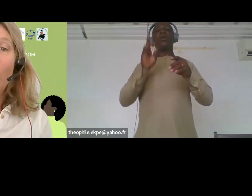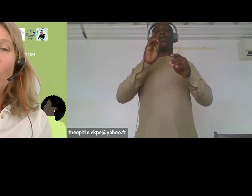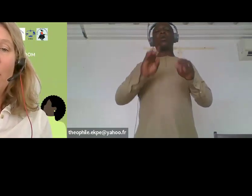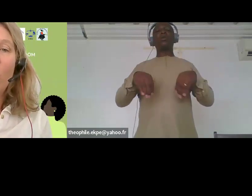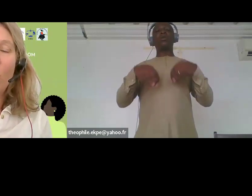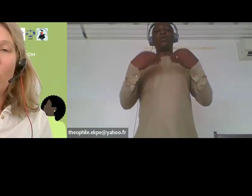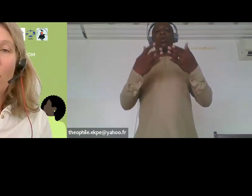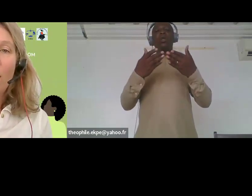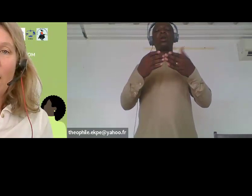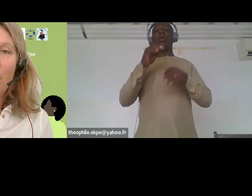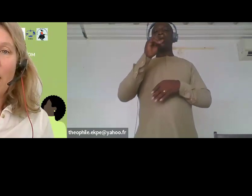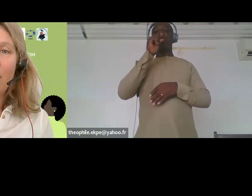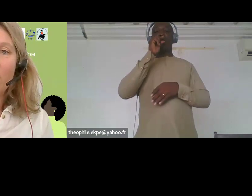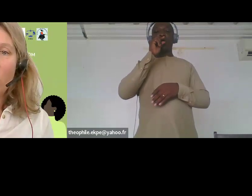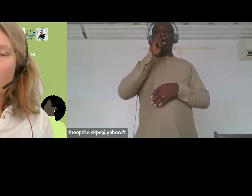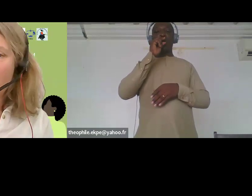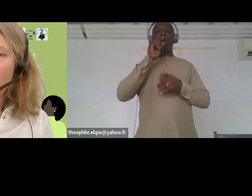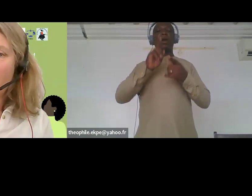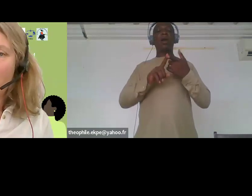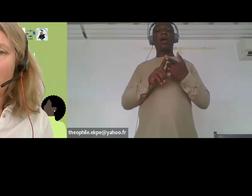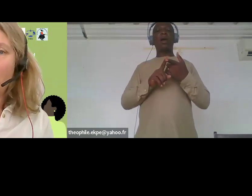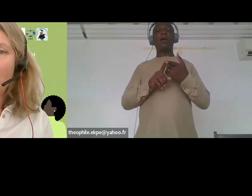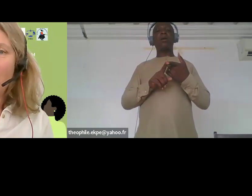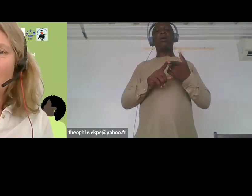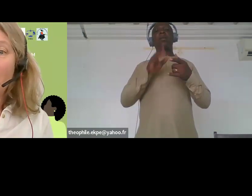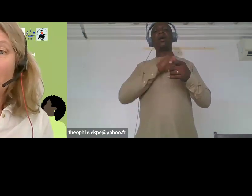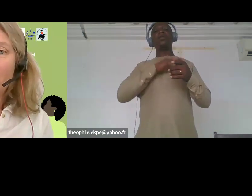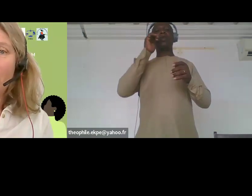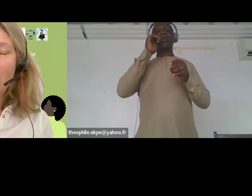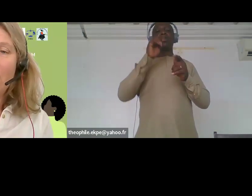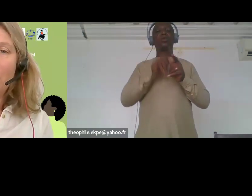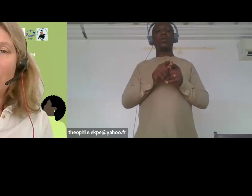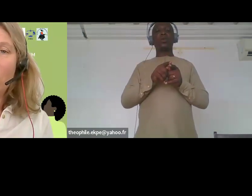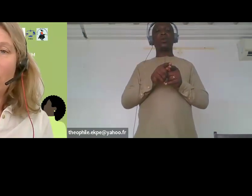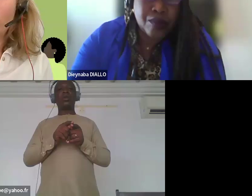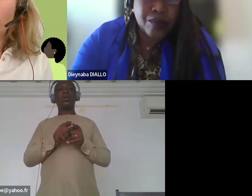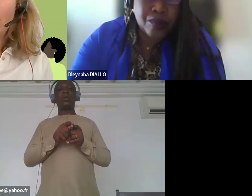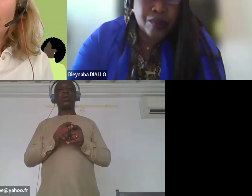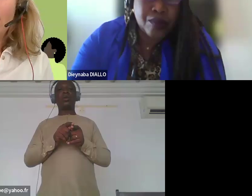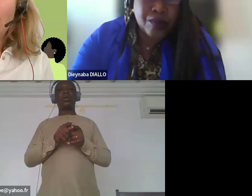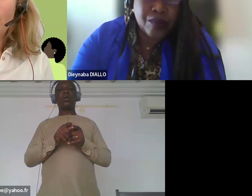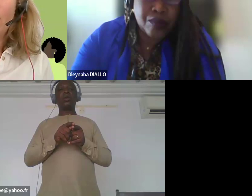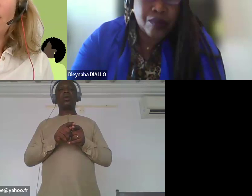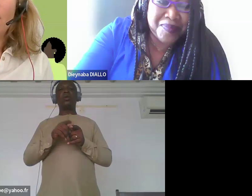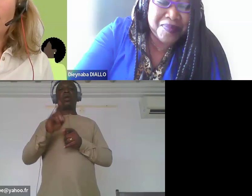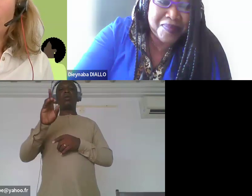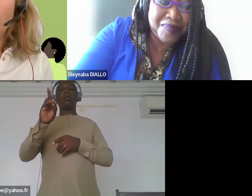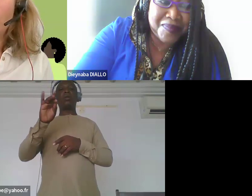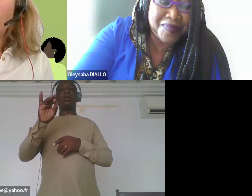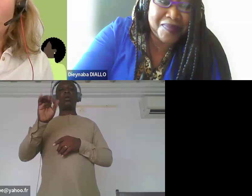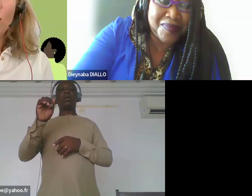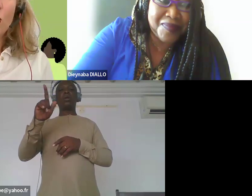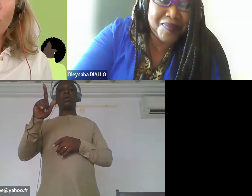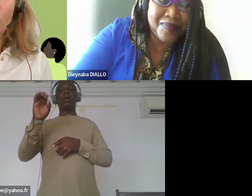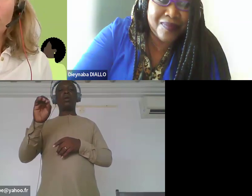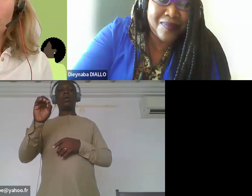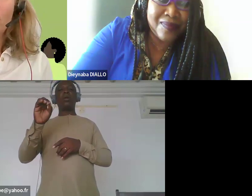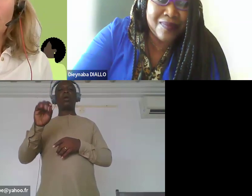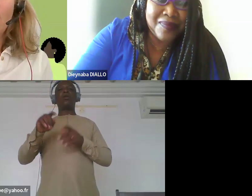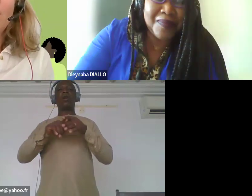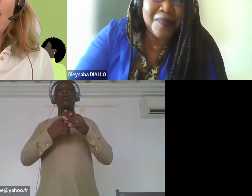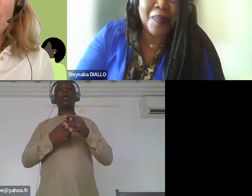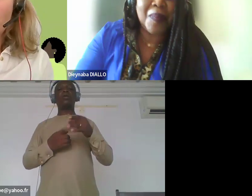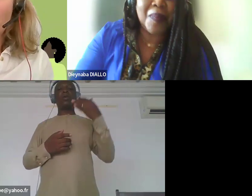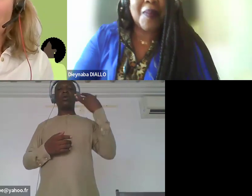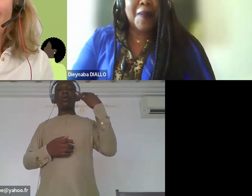le micro à ma chère sœur bien-aimée daba Dialo qui va activer le son et